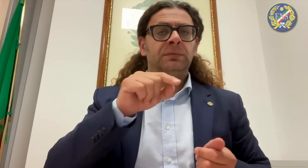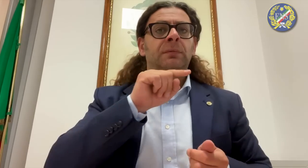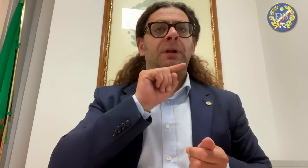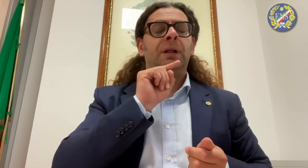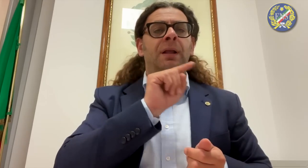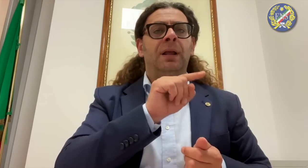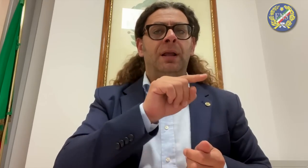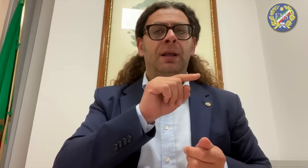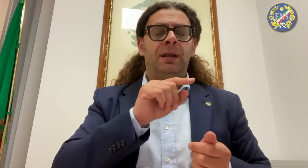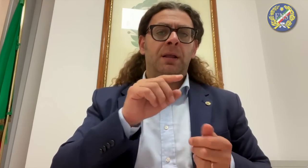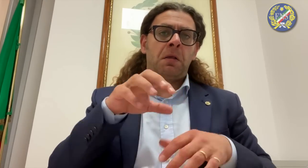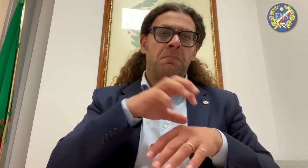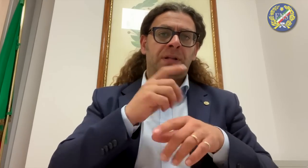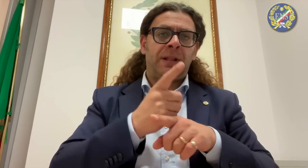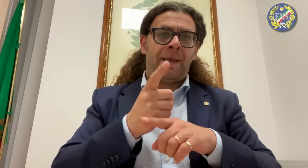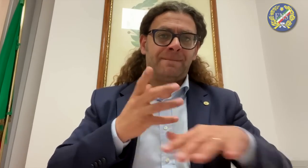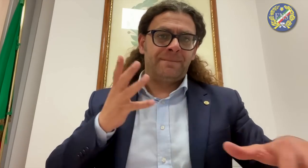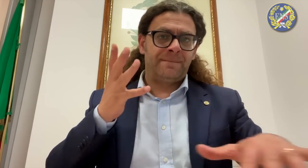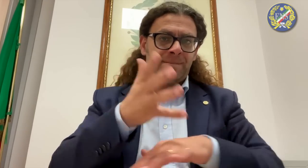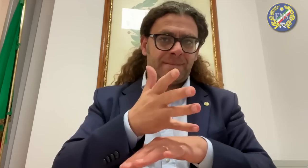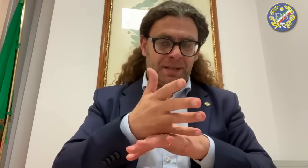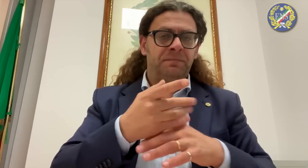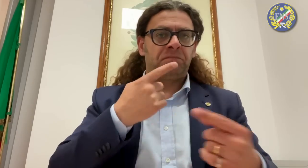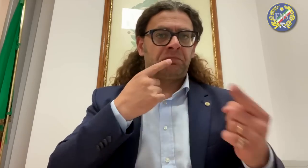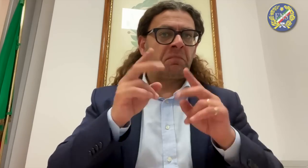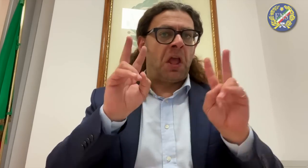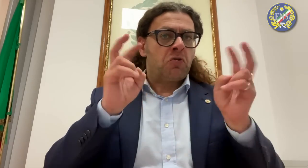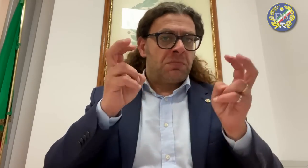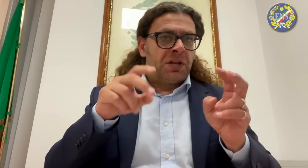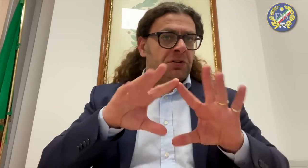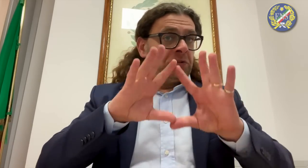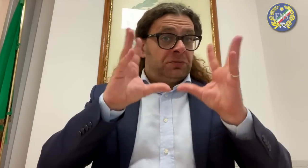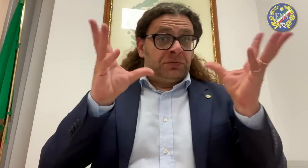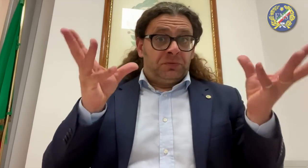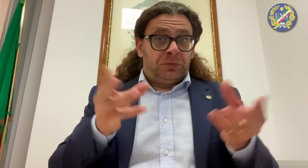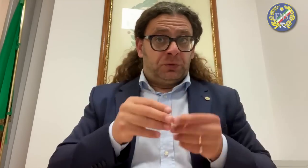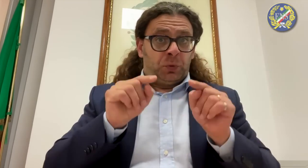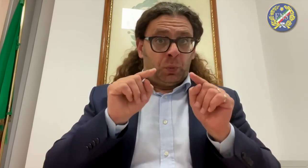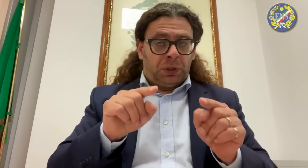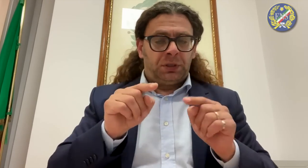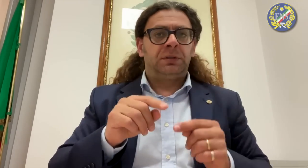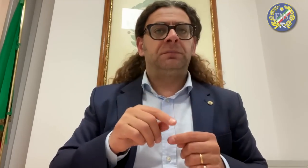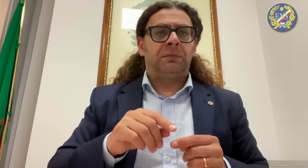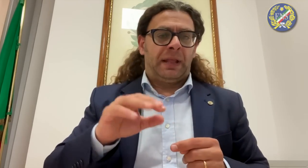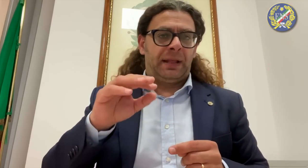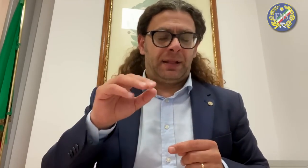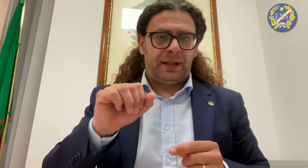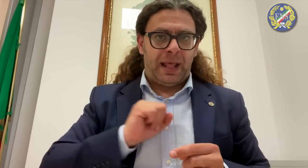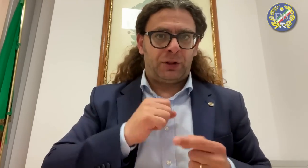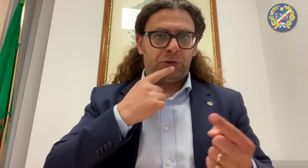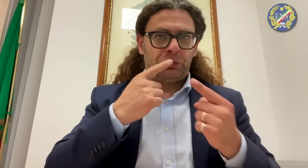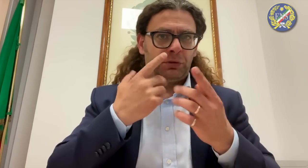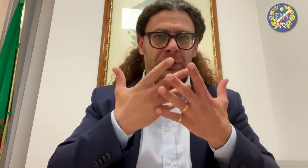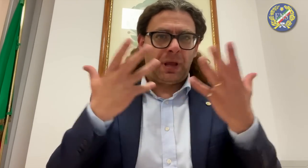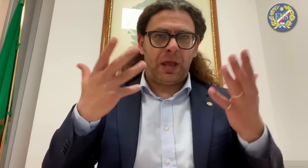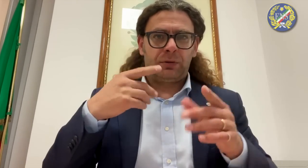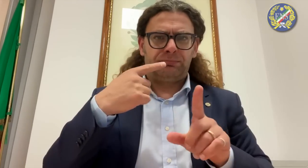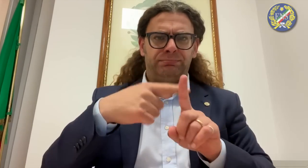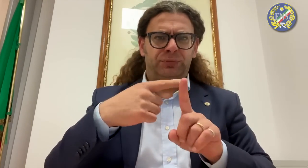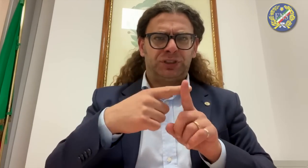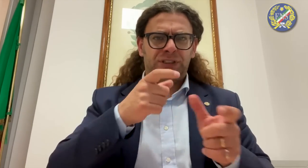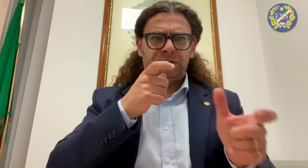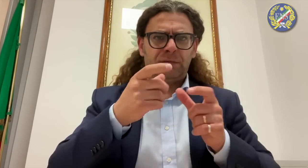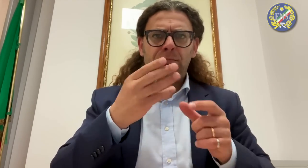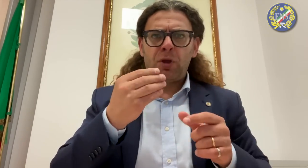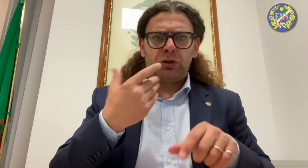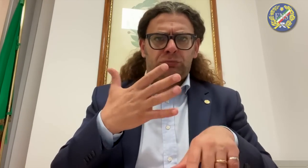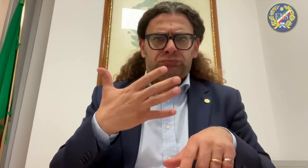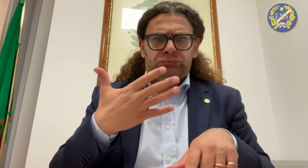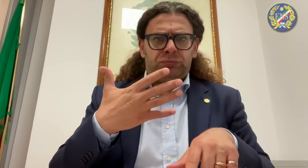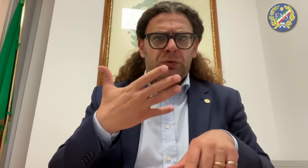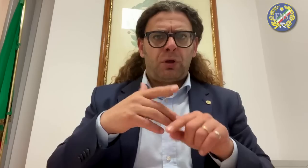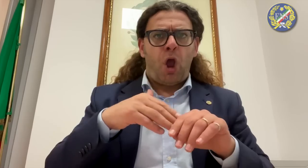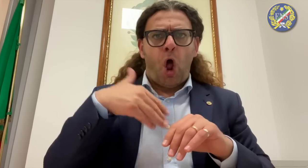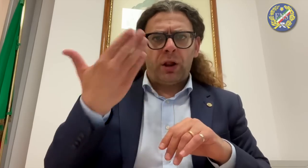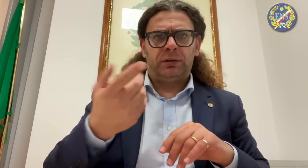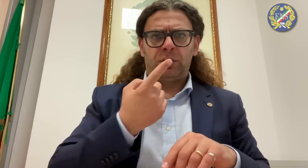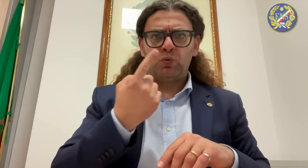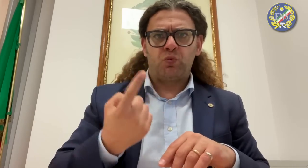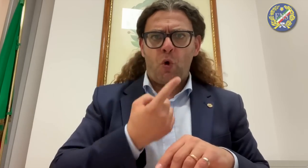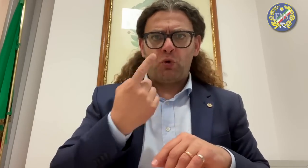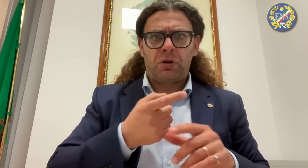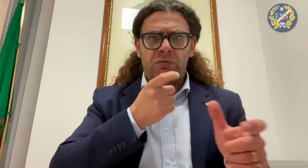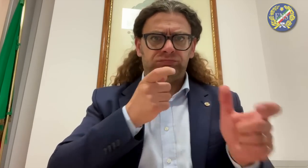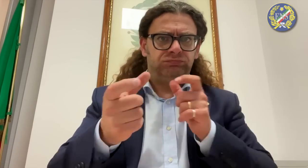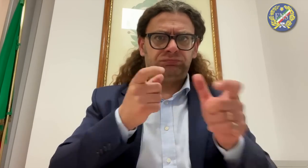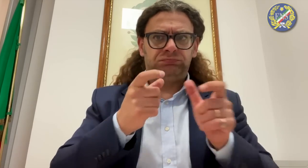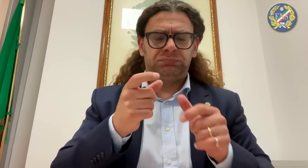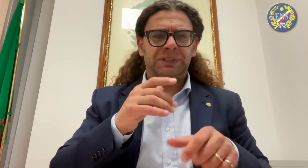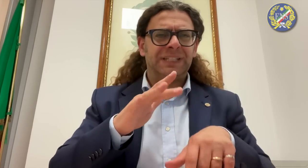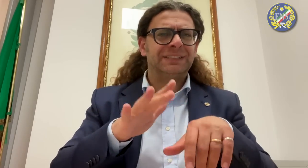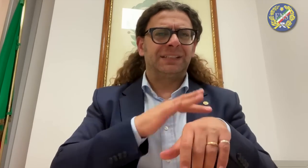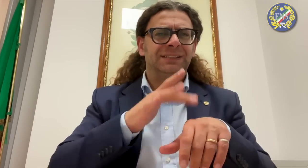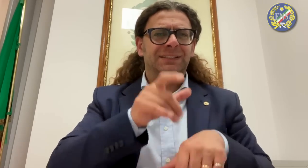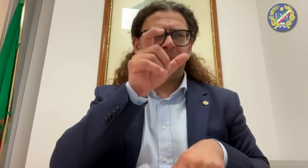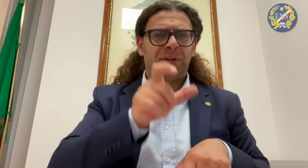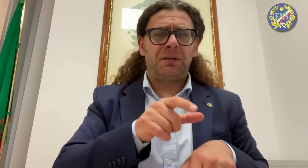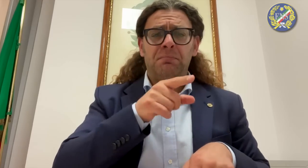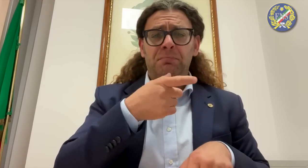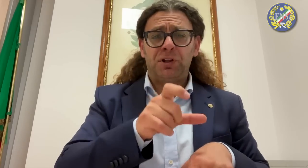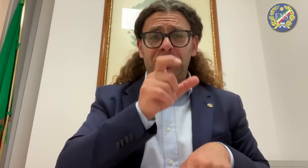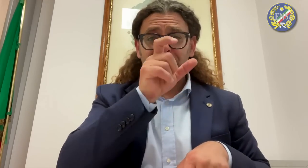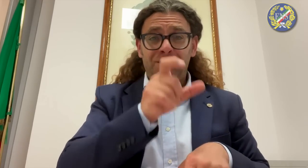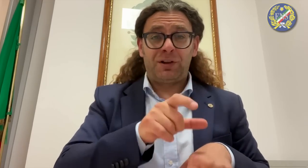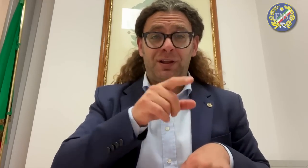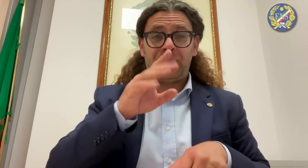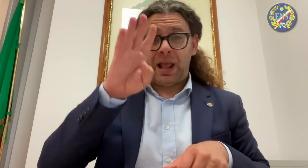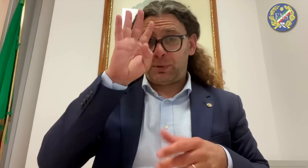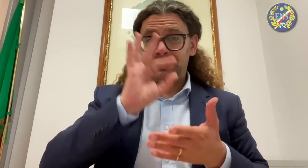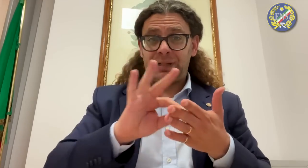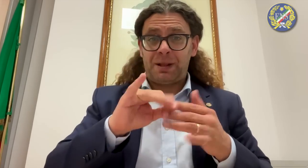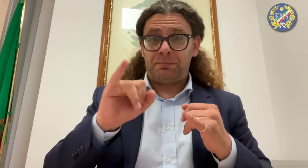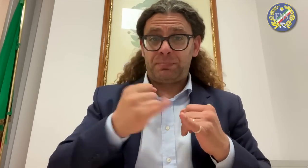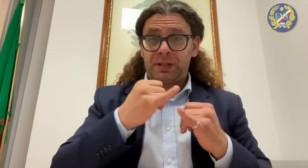Il Ministero deve intervenire. Credo sia chiaro come il confronto sia stato molto fruttuoso. L’incontro è durato oltre un'ora, avendo trovato nel Segretario Particolare